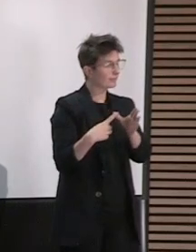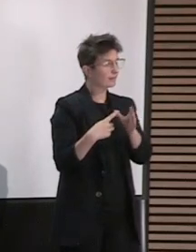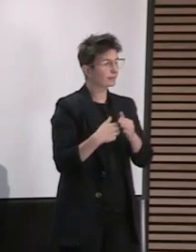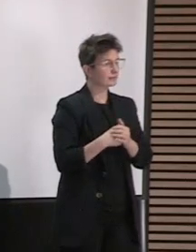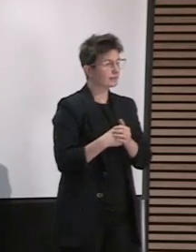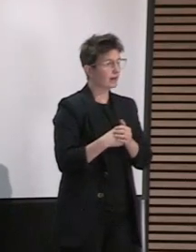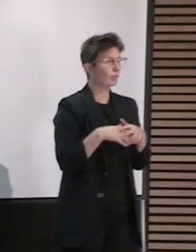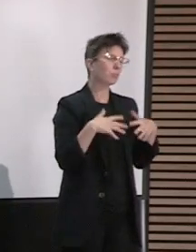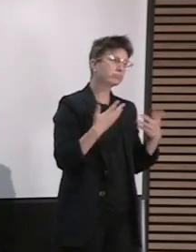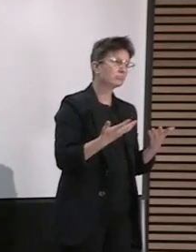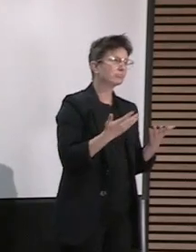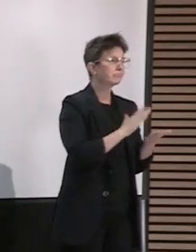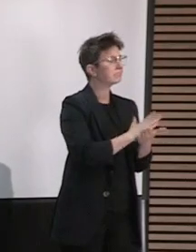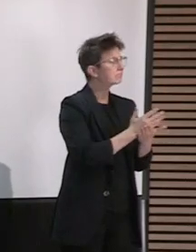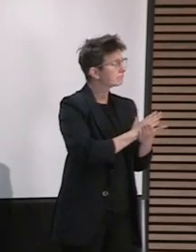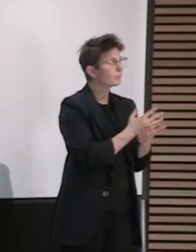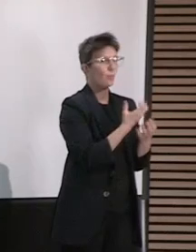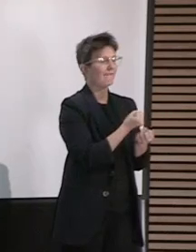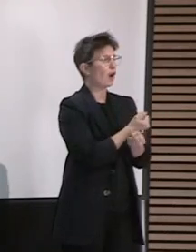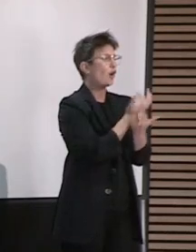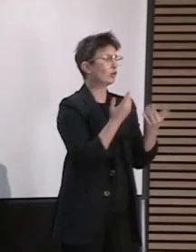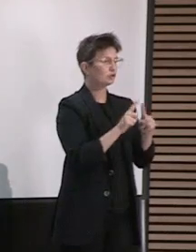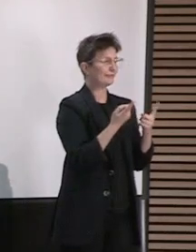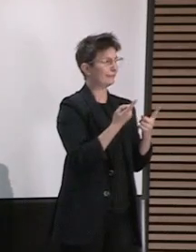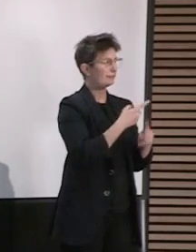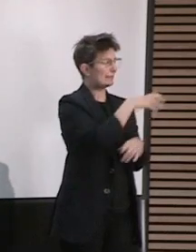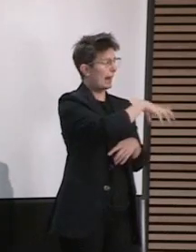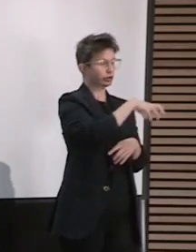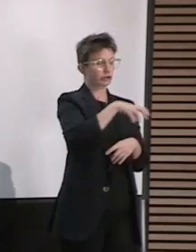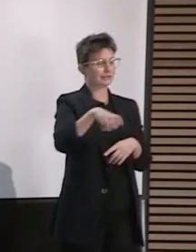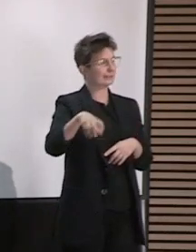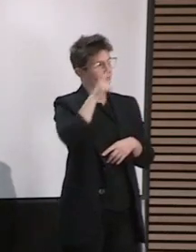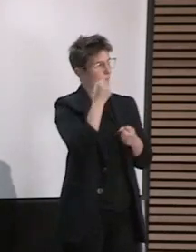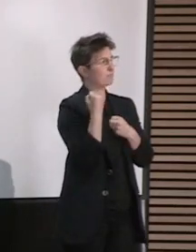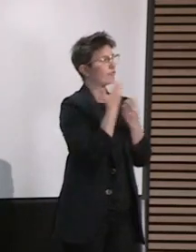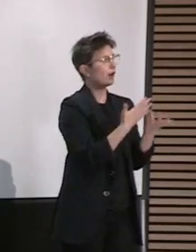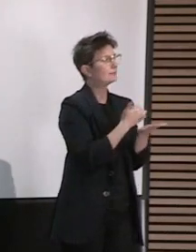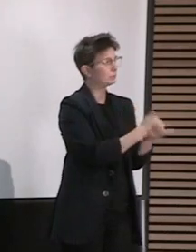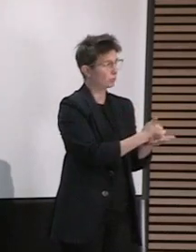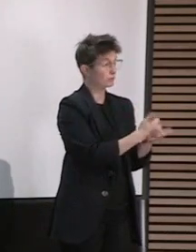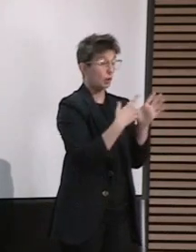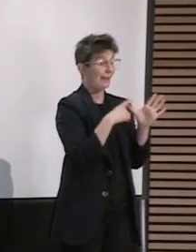9 ... 1 1. He aha to whakaaro